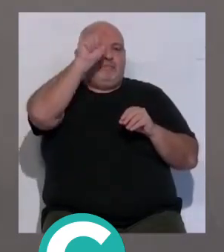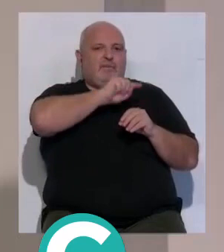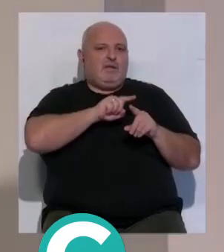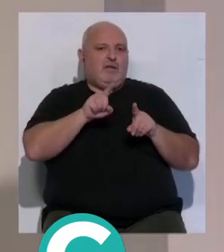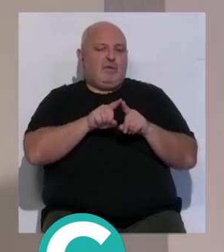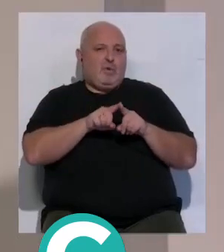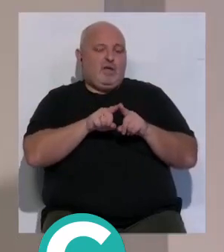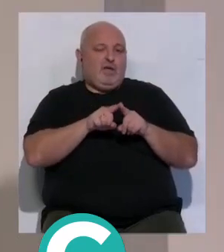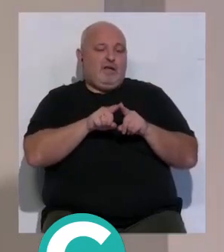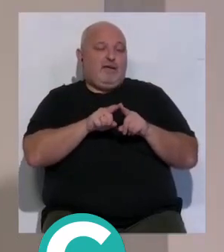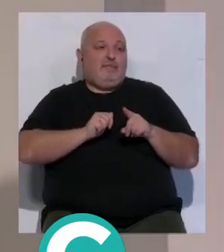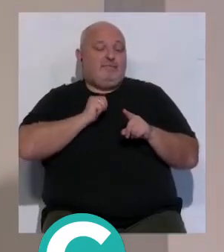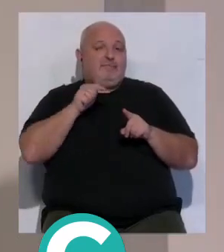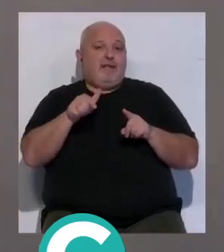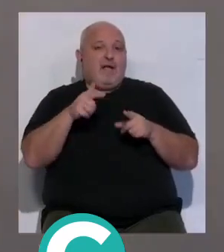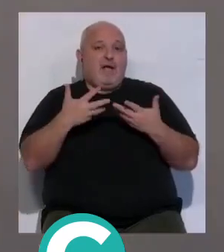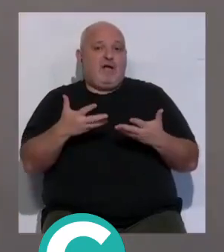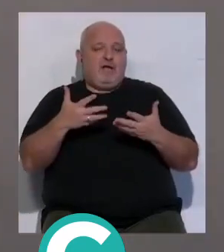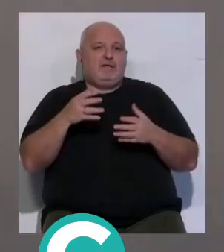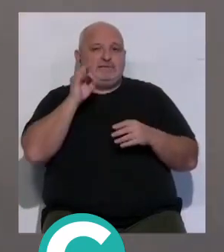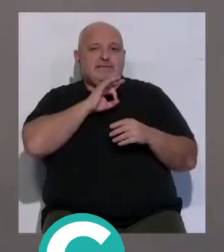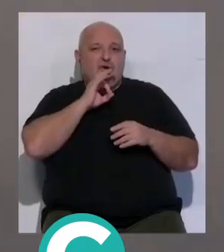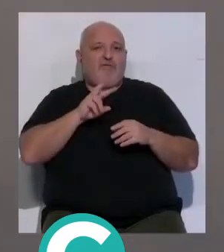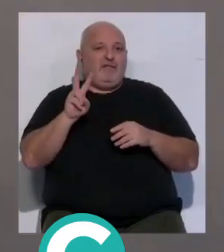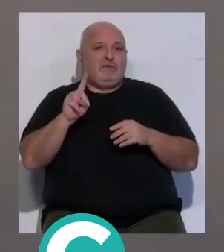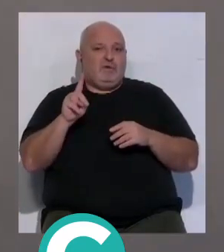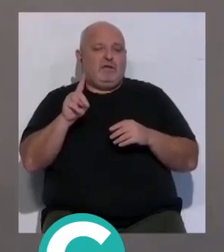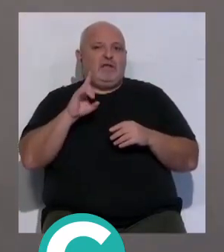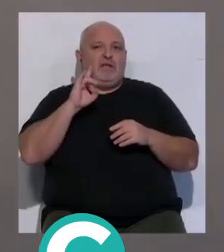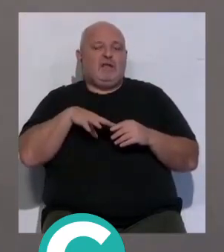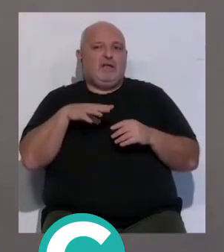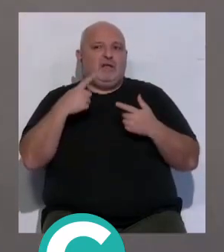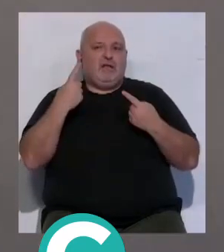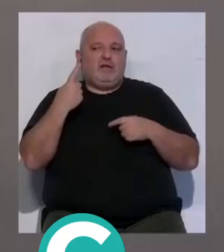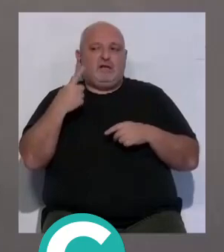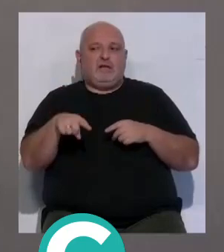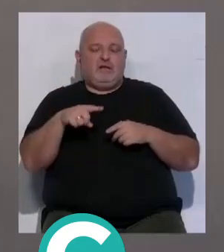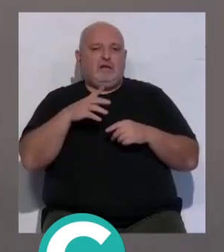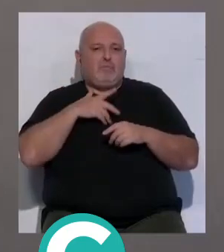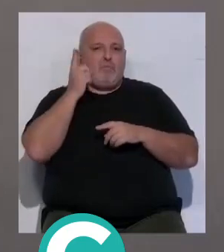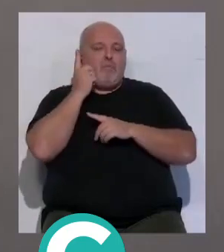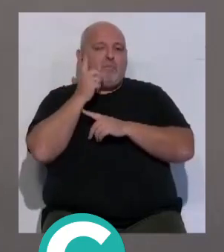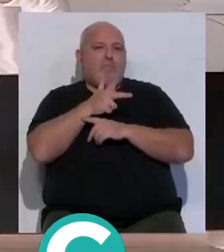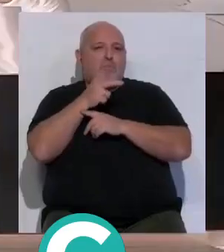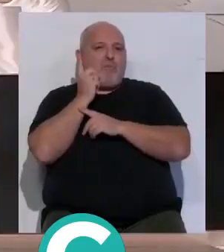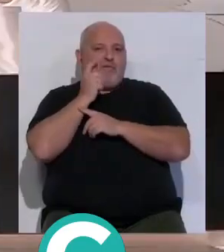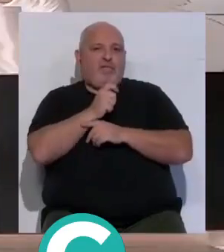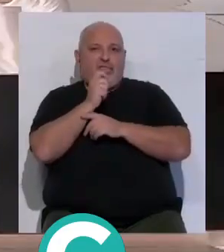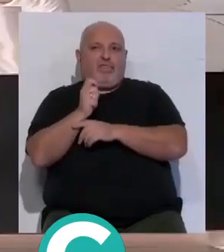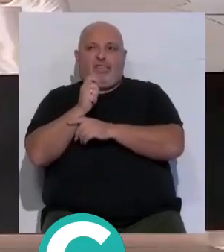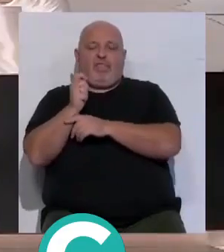Lo que pasa que ahora en este Siglo 21 Quién no tiene una cámara de fotos todos tenemos una cara